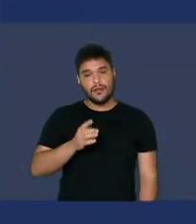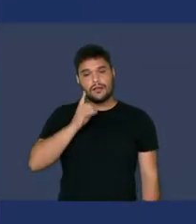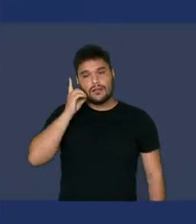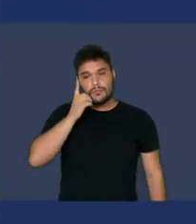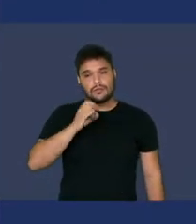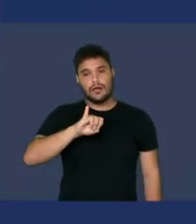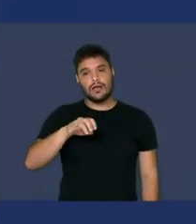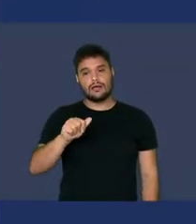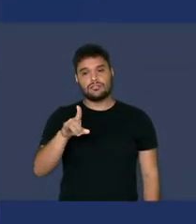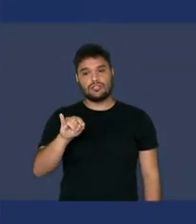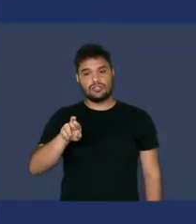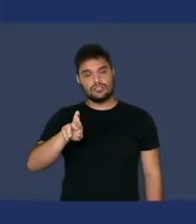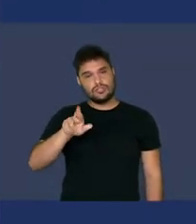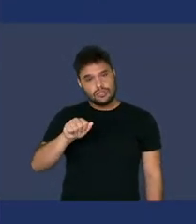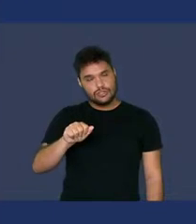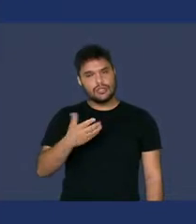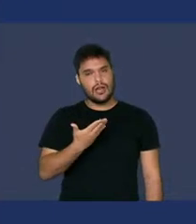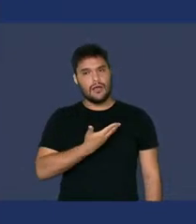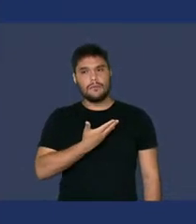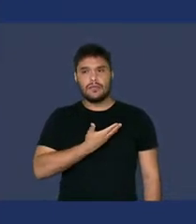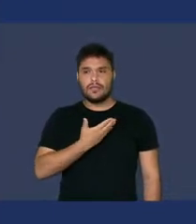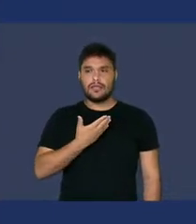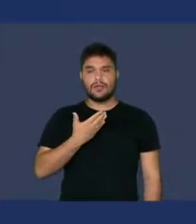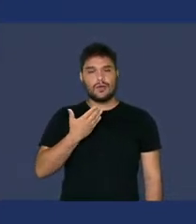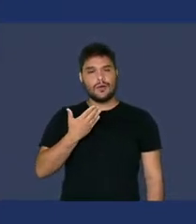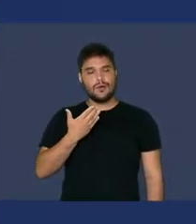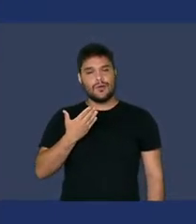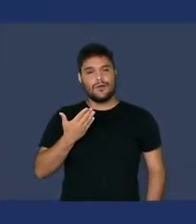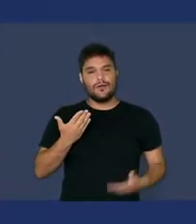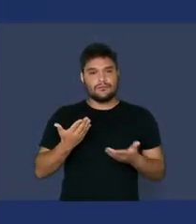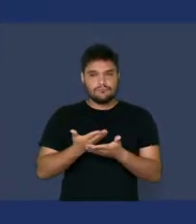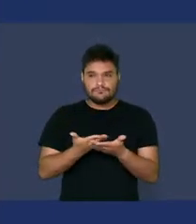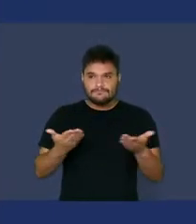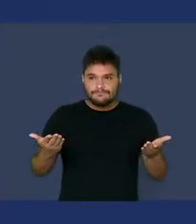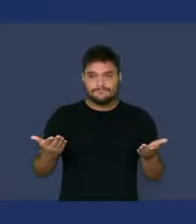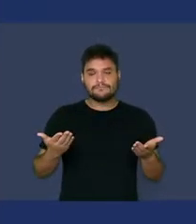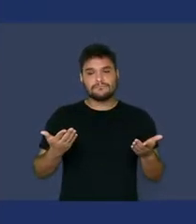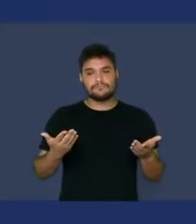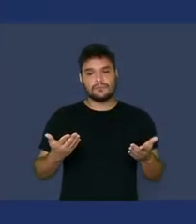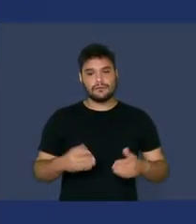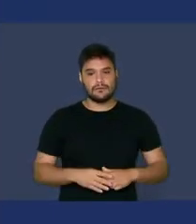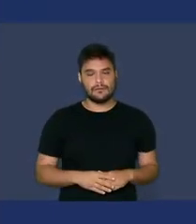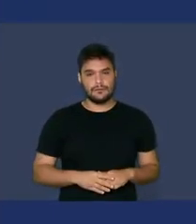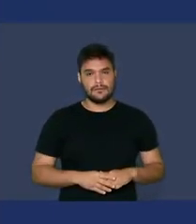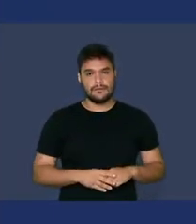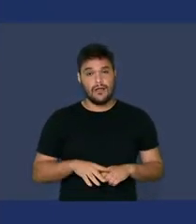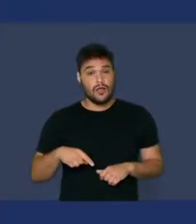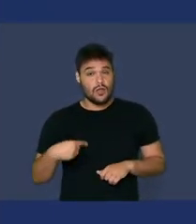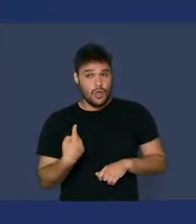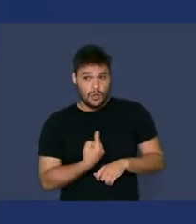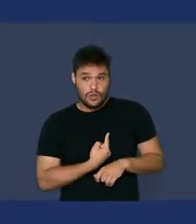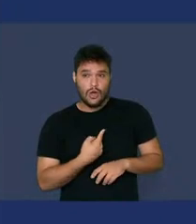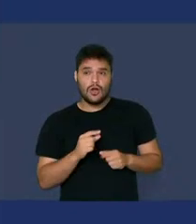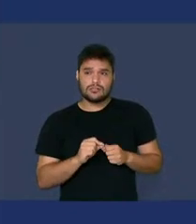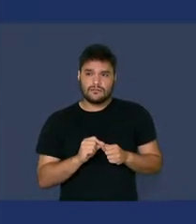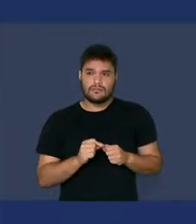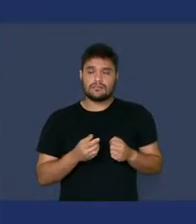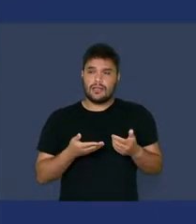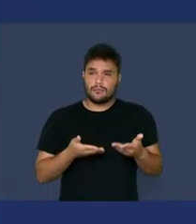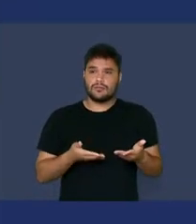PAULO TEIXEIRA. EU QUERO DIZER QUE DEPUTADA JANDIRA, MEUS COLEGAS PARLAMENTARES DE TODOS OS ESPECTROS PARTIDÁRIOS AQUI NESSA CASA, FIZEMOS O QUE